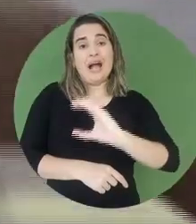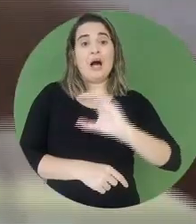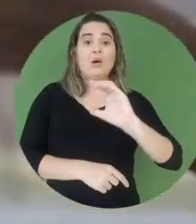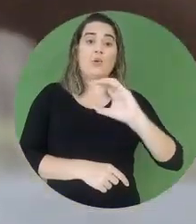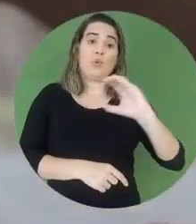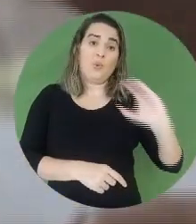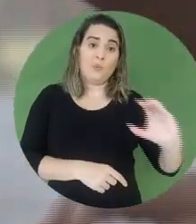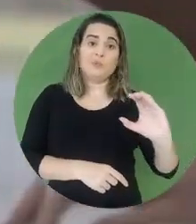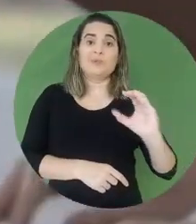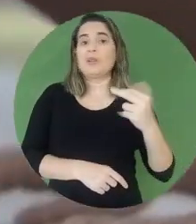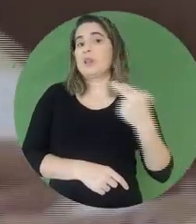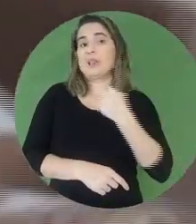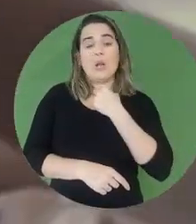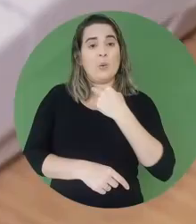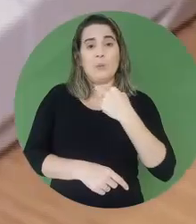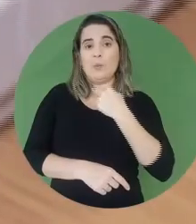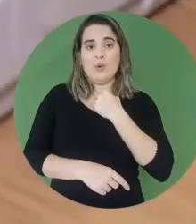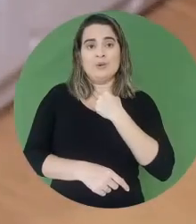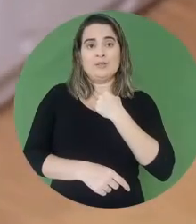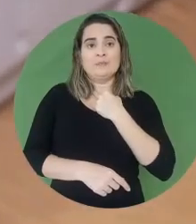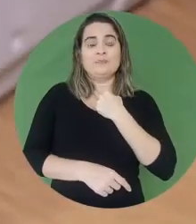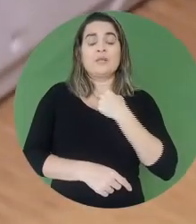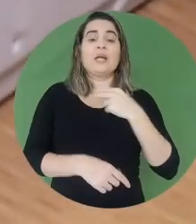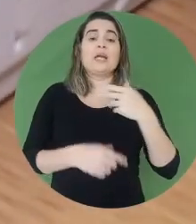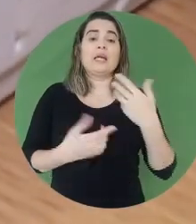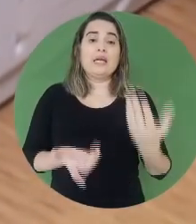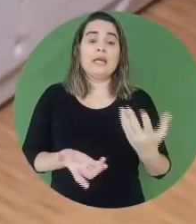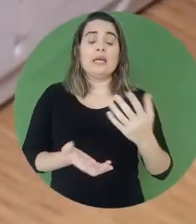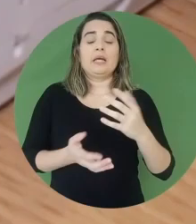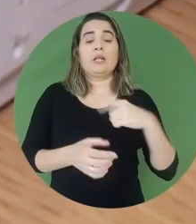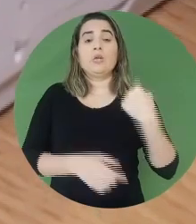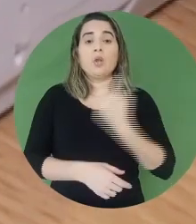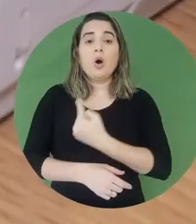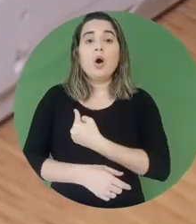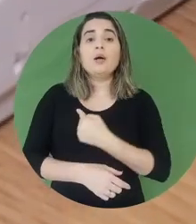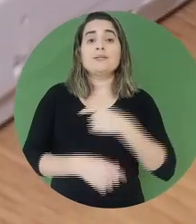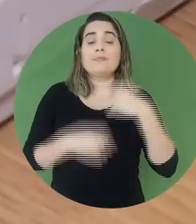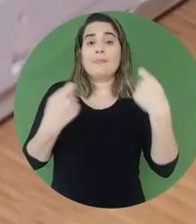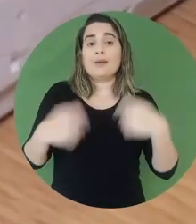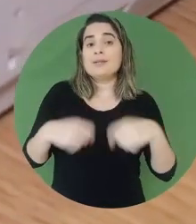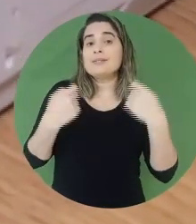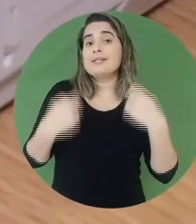A adesão ao voluntariado para serviços eleitorais garante ao cidadão algumas vantagens.